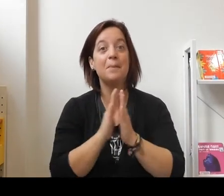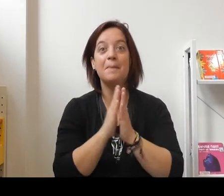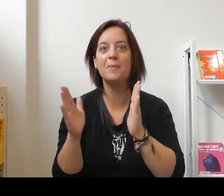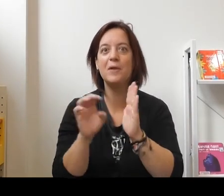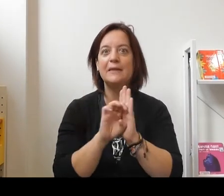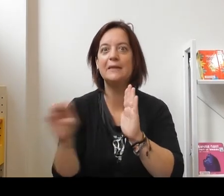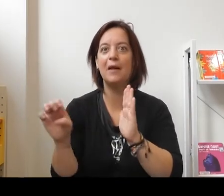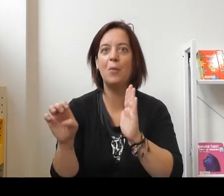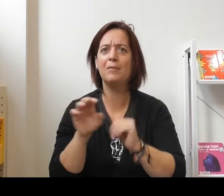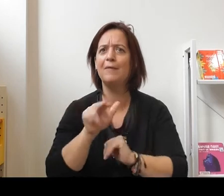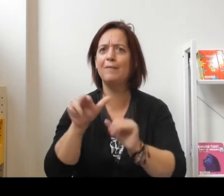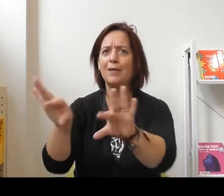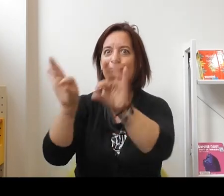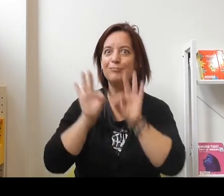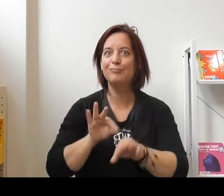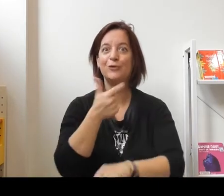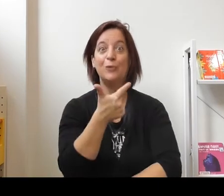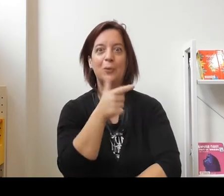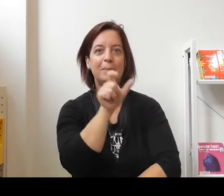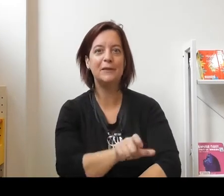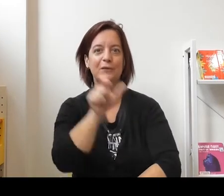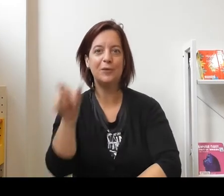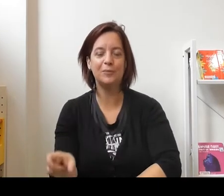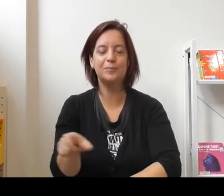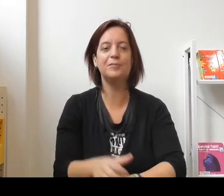la bibliothèque Saint-Eloi invite 2 personnes